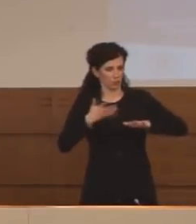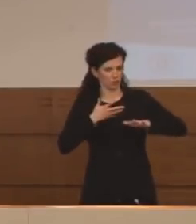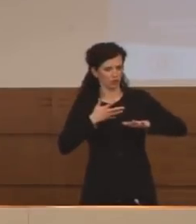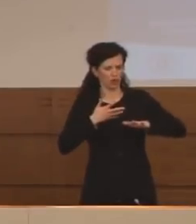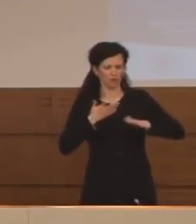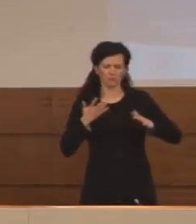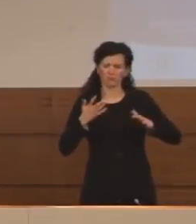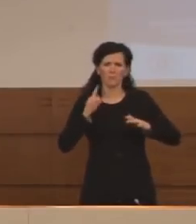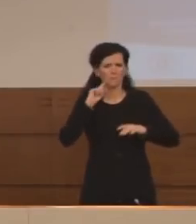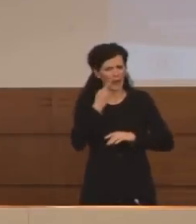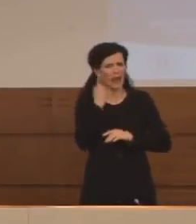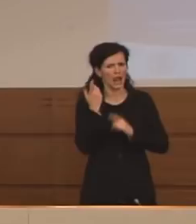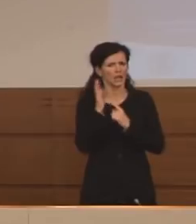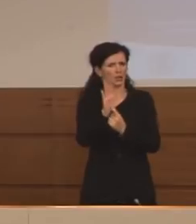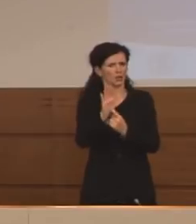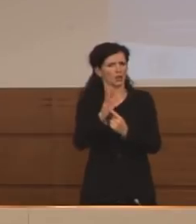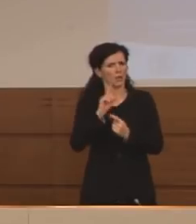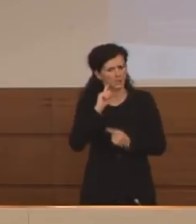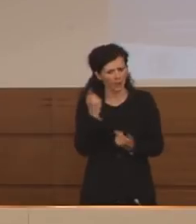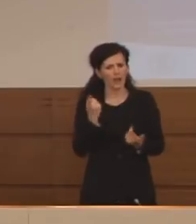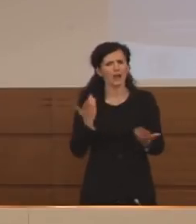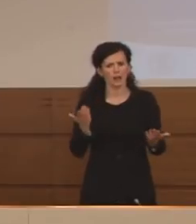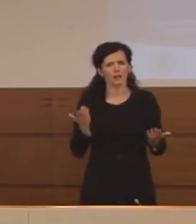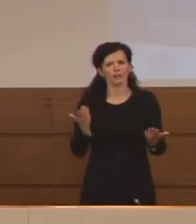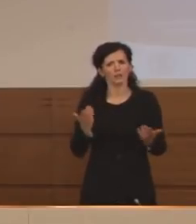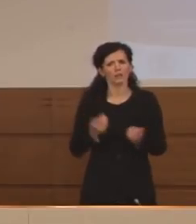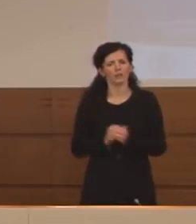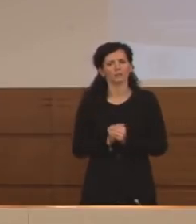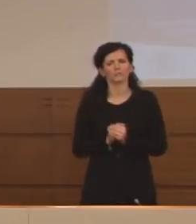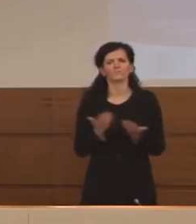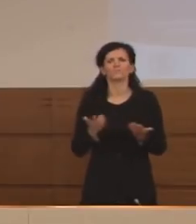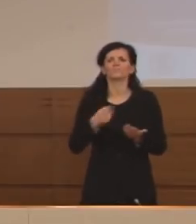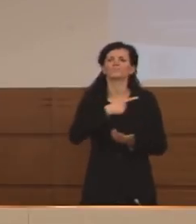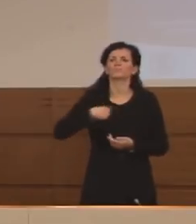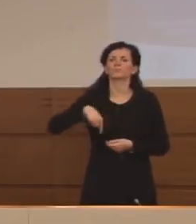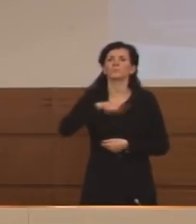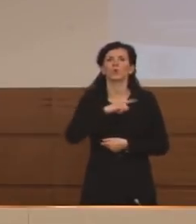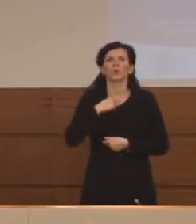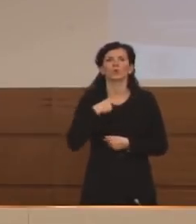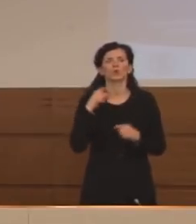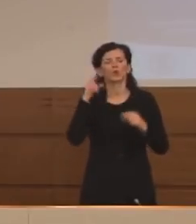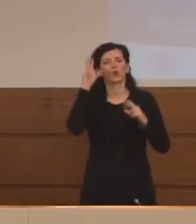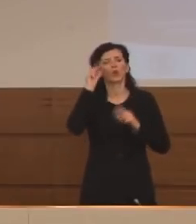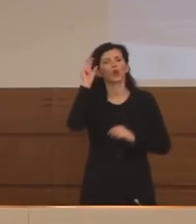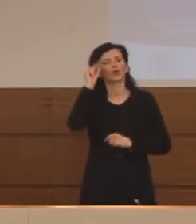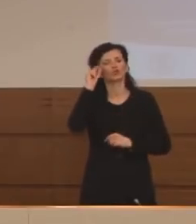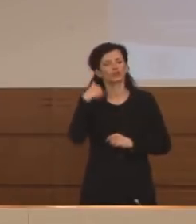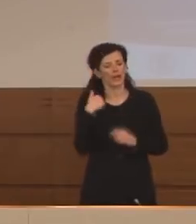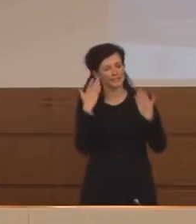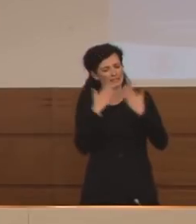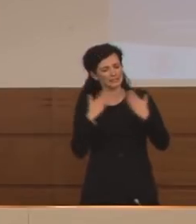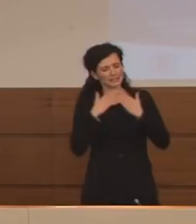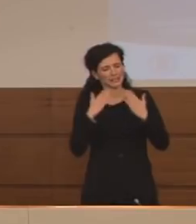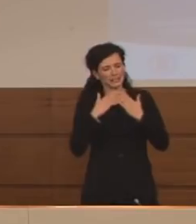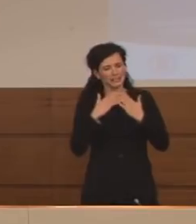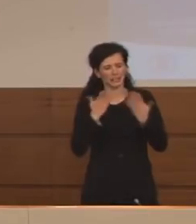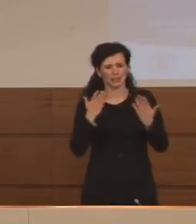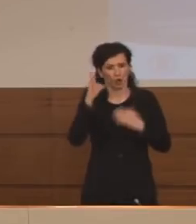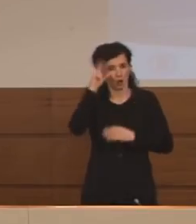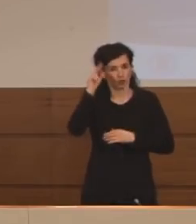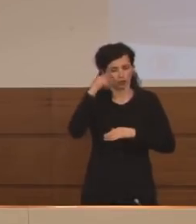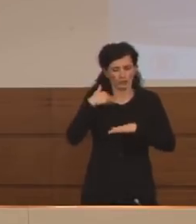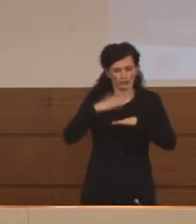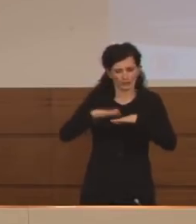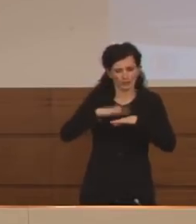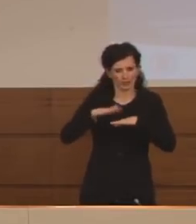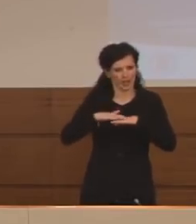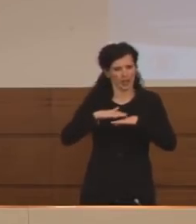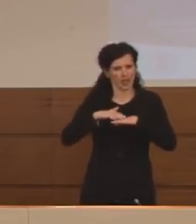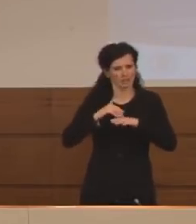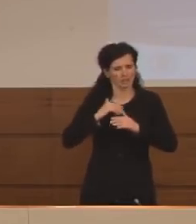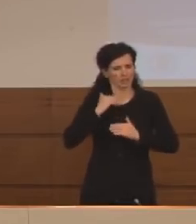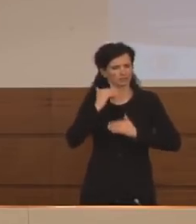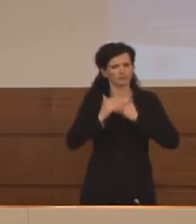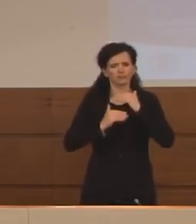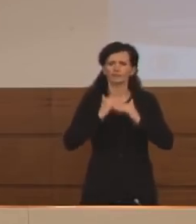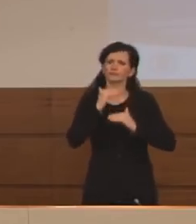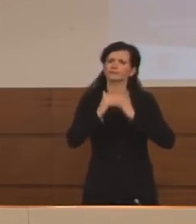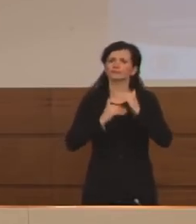Noi naturalmente abbiamo delle conoscenze che sono cresciute moltissimo nei confronti di questa infezione virale.